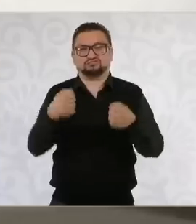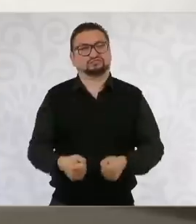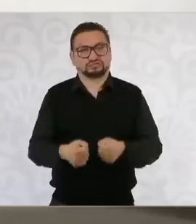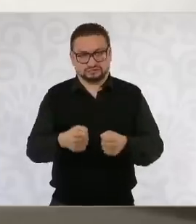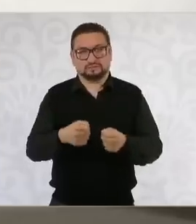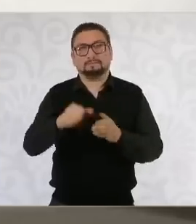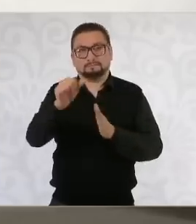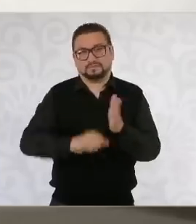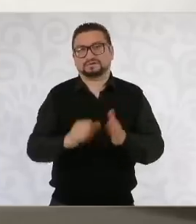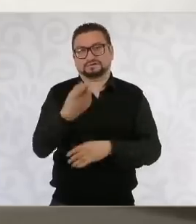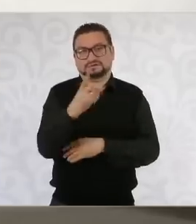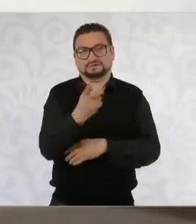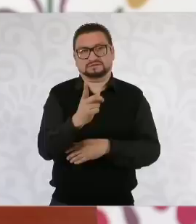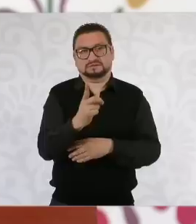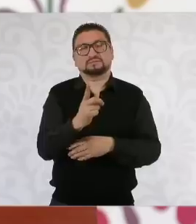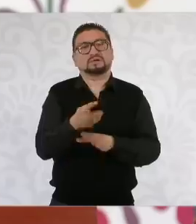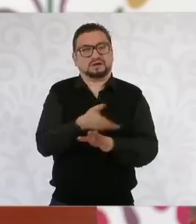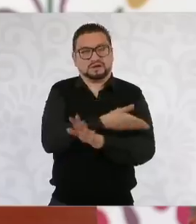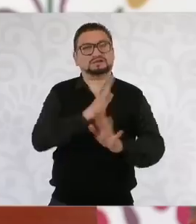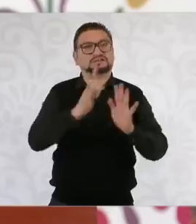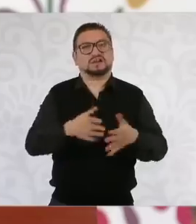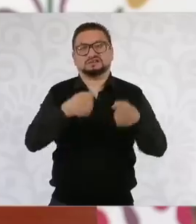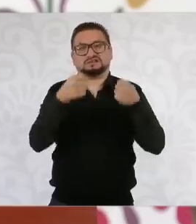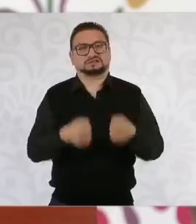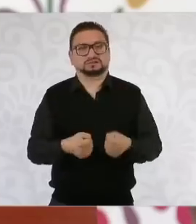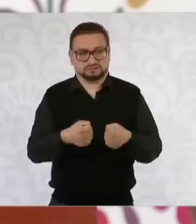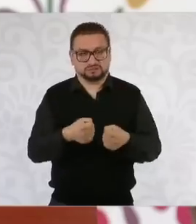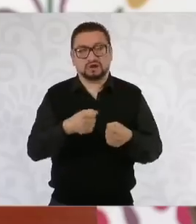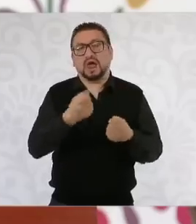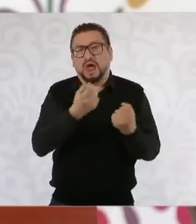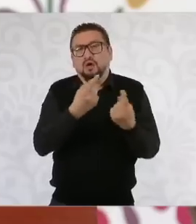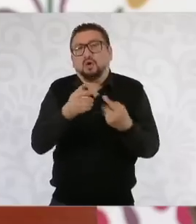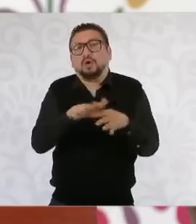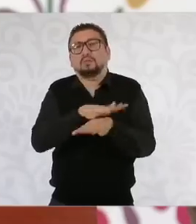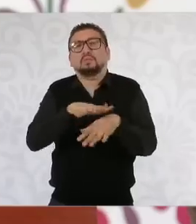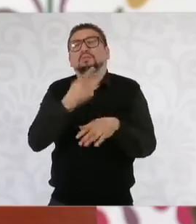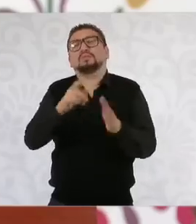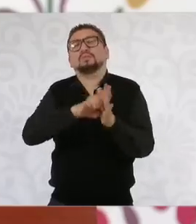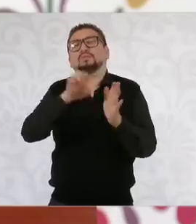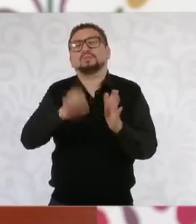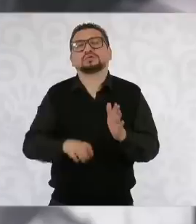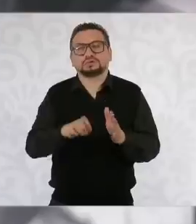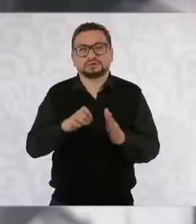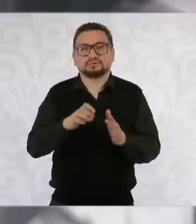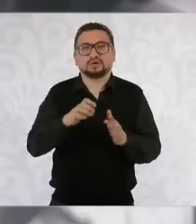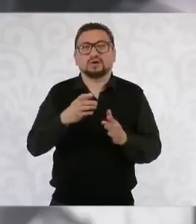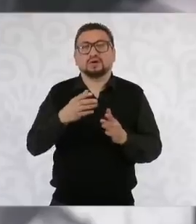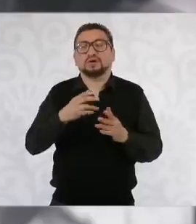de diciembre eh Porque incluso puede haber cambios por ejemplo en se reportó homicidio